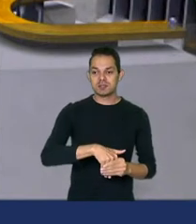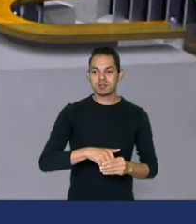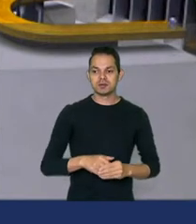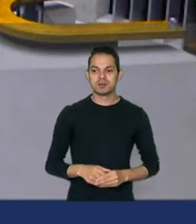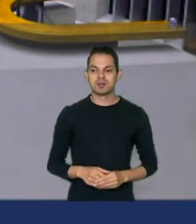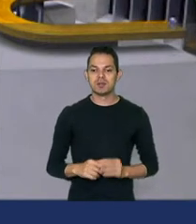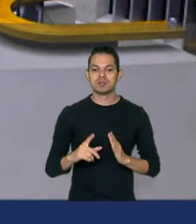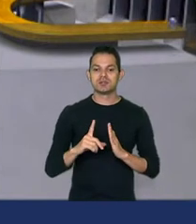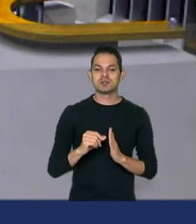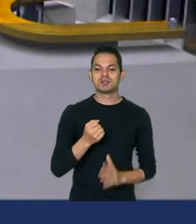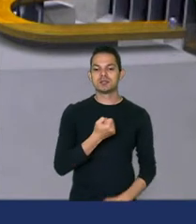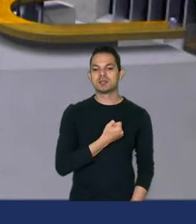DESTA PRIMEIRA VOTAÇÃO DE QUINTA-FEIRA, NESSA MANHÃ DE